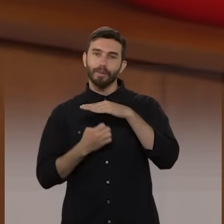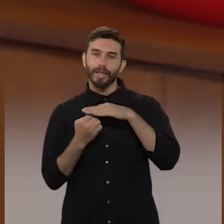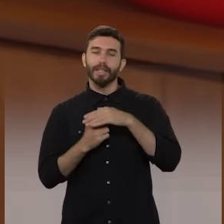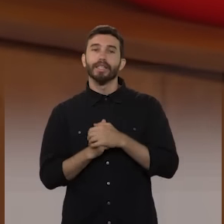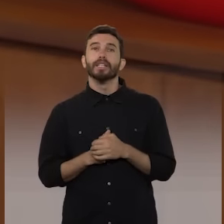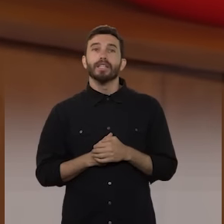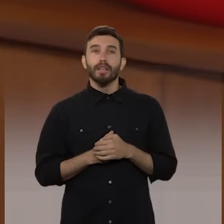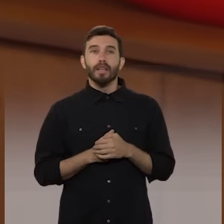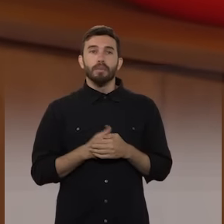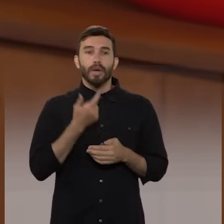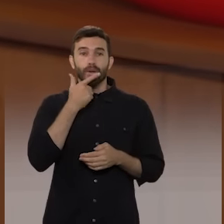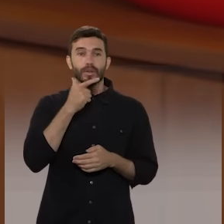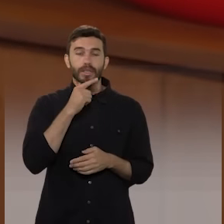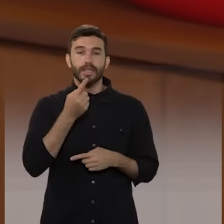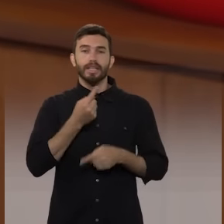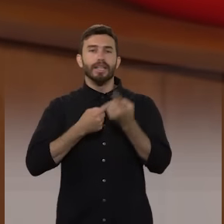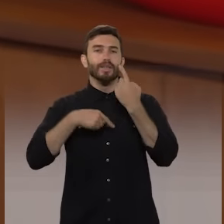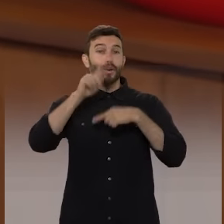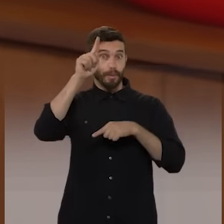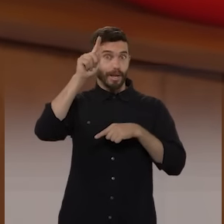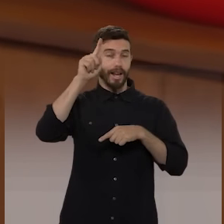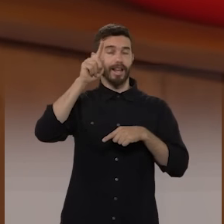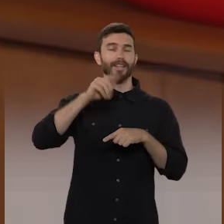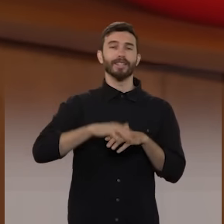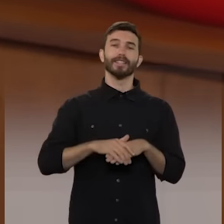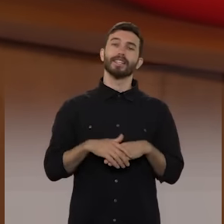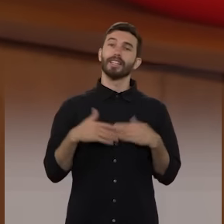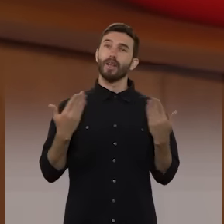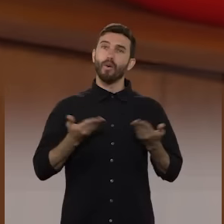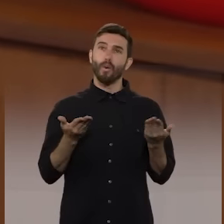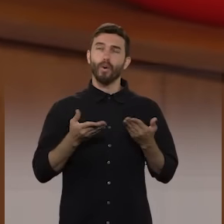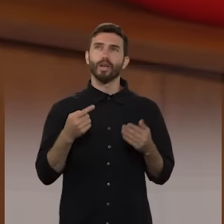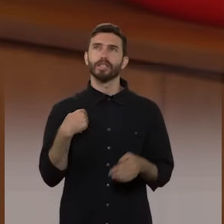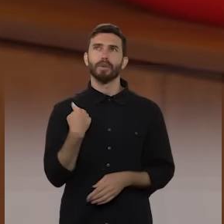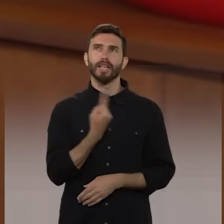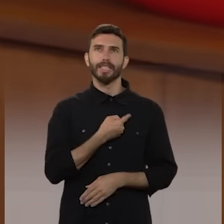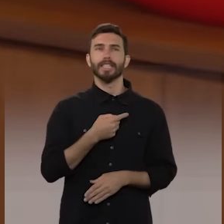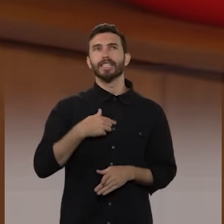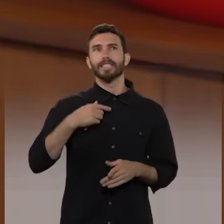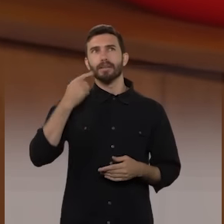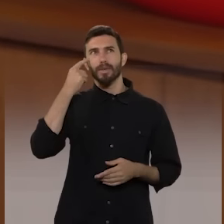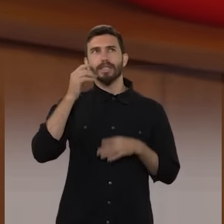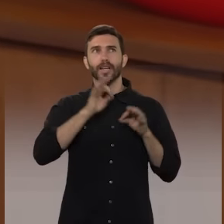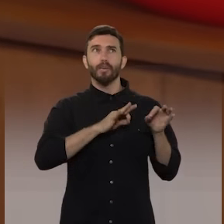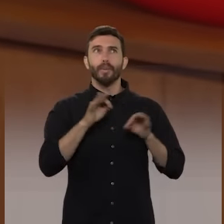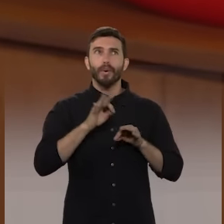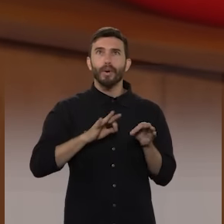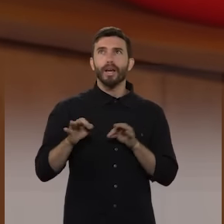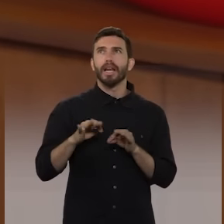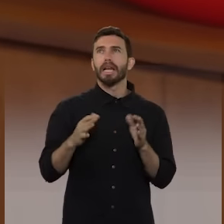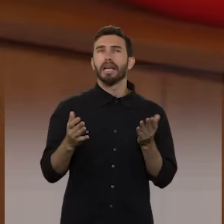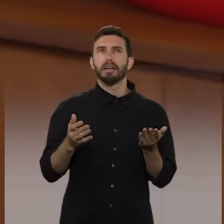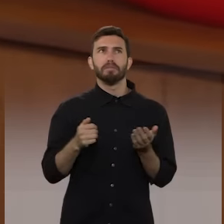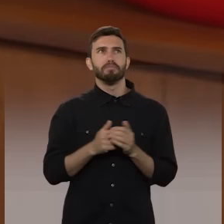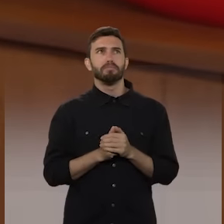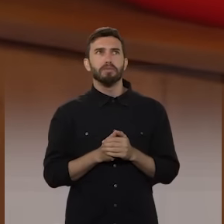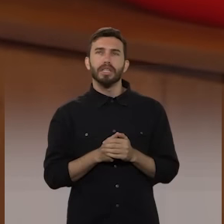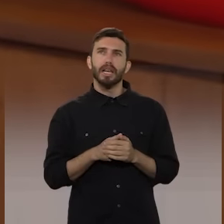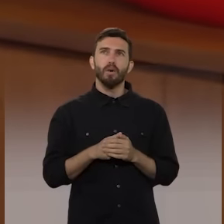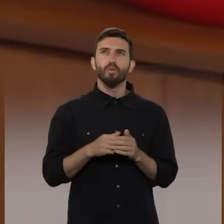de alguma maneira. E para nós, o ESG não é um programa, um plano, um conjunto de metas, também